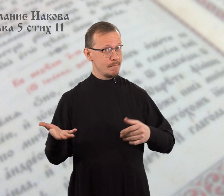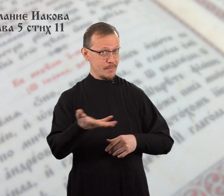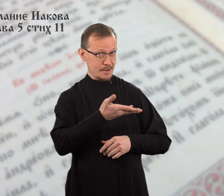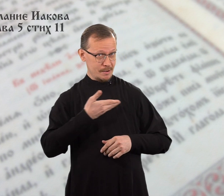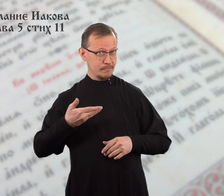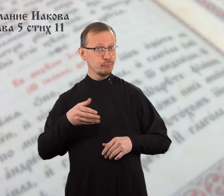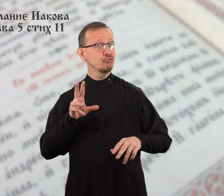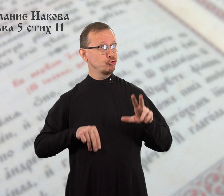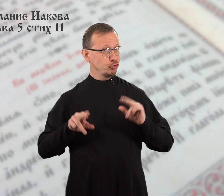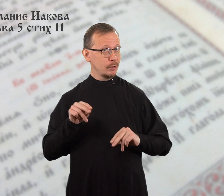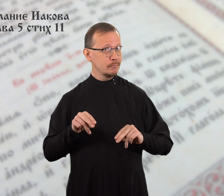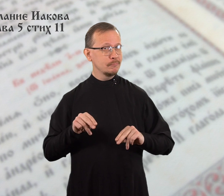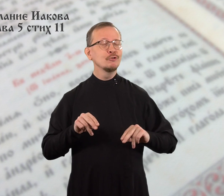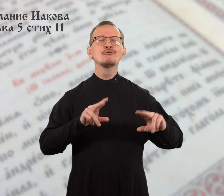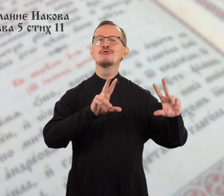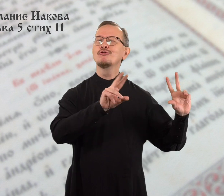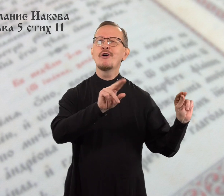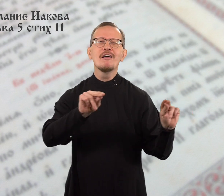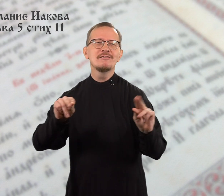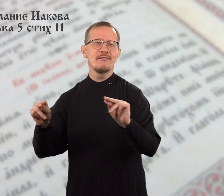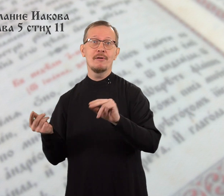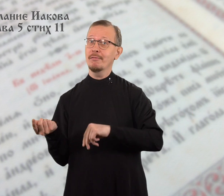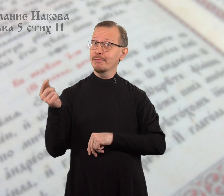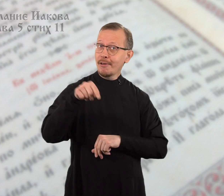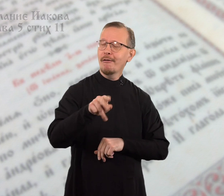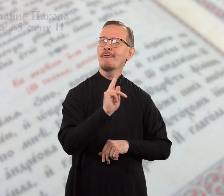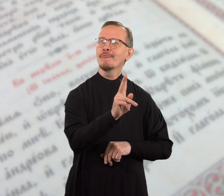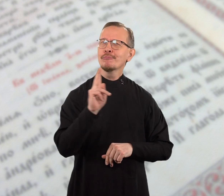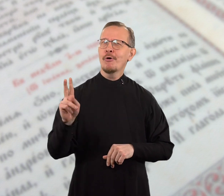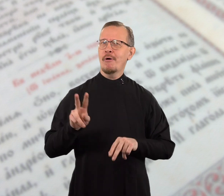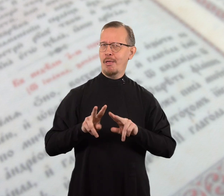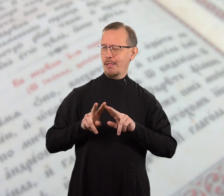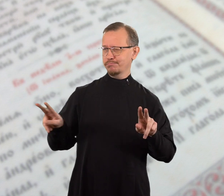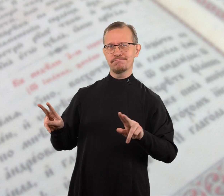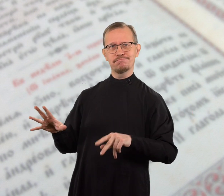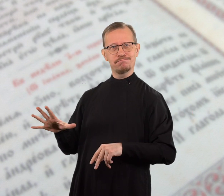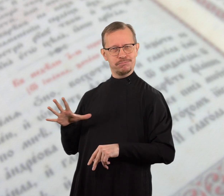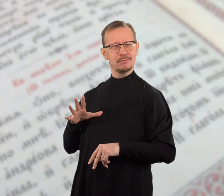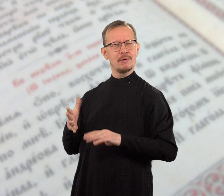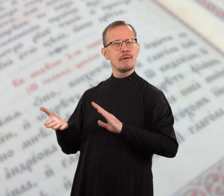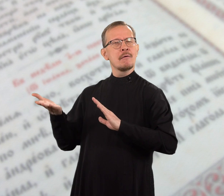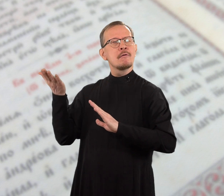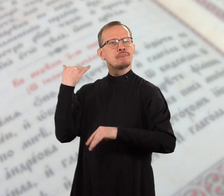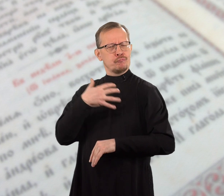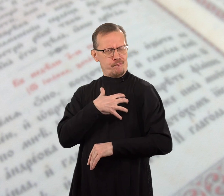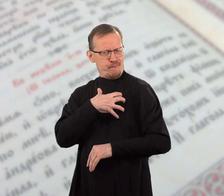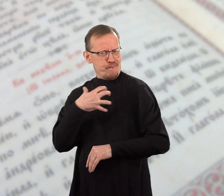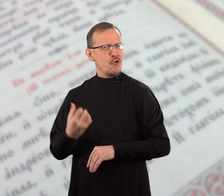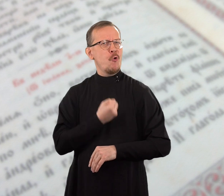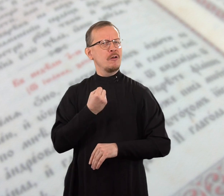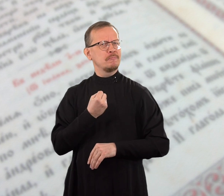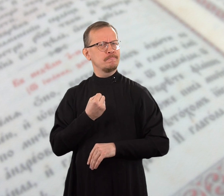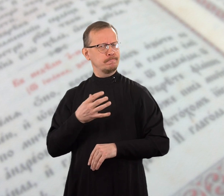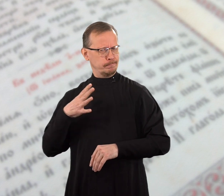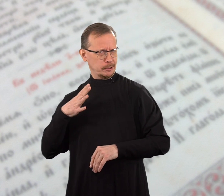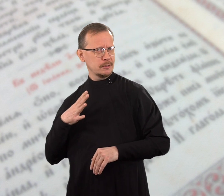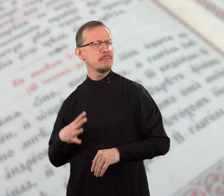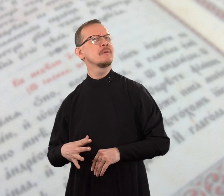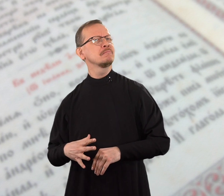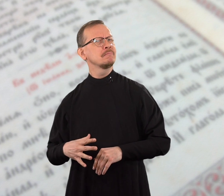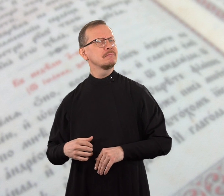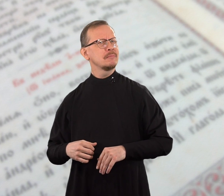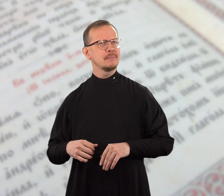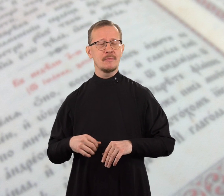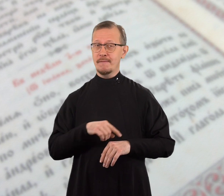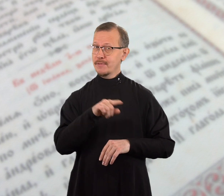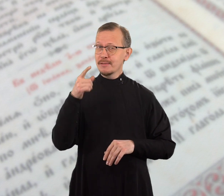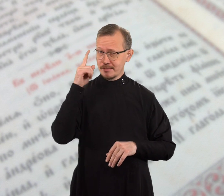Мы считаем блаженными тех, кто претерпел все.